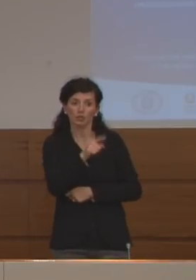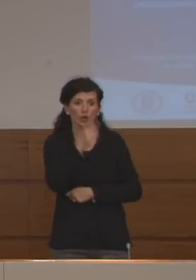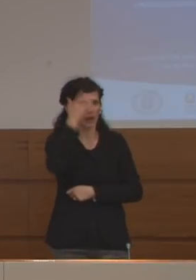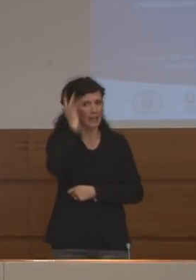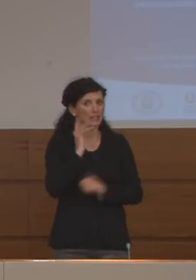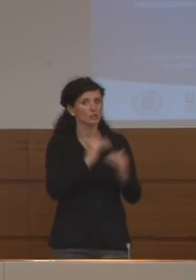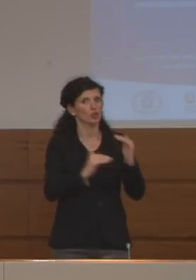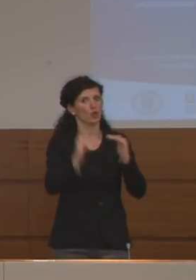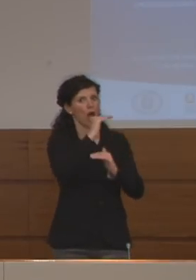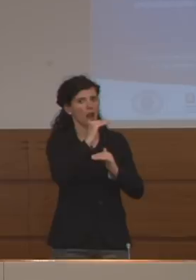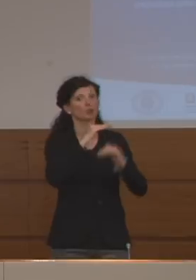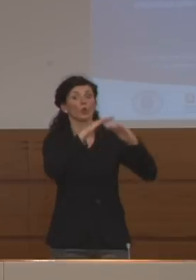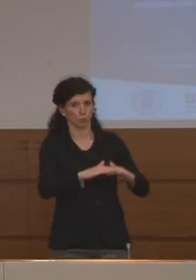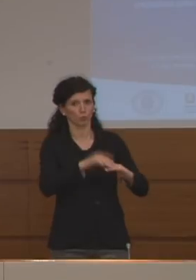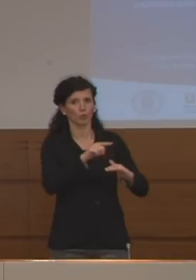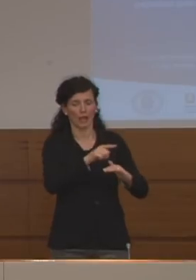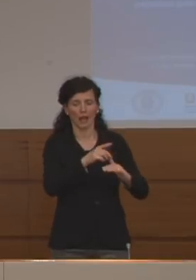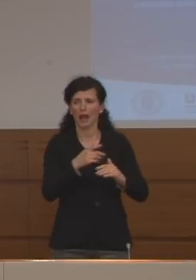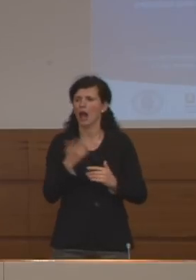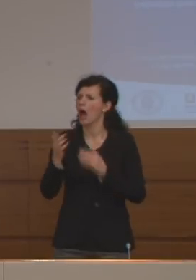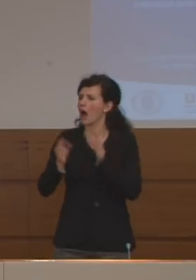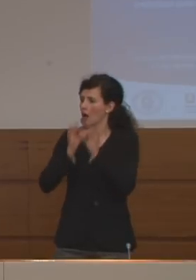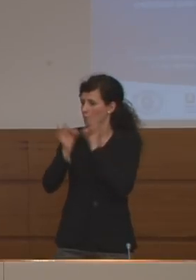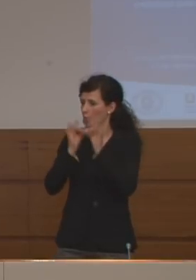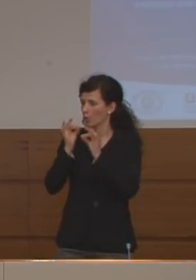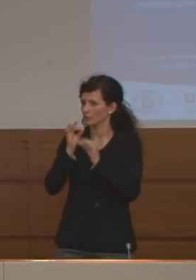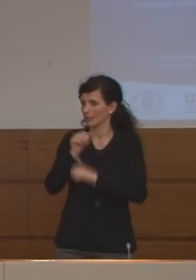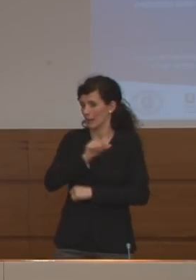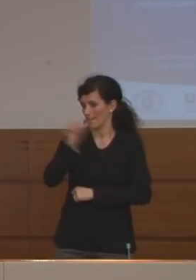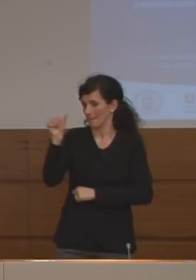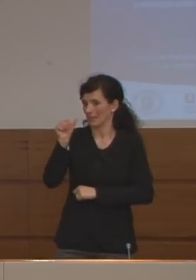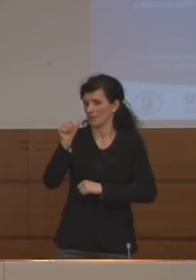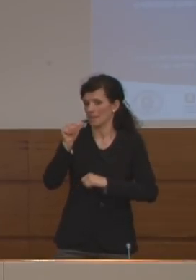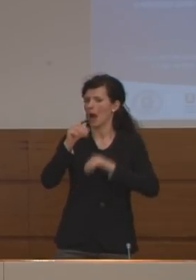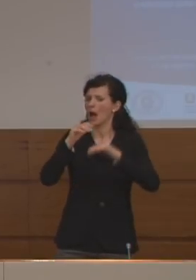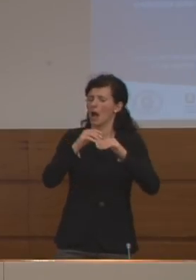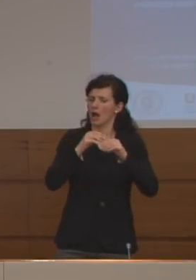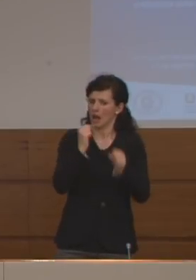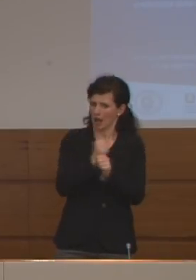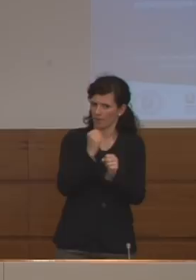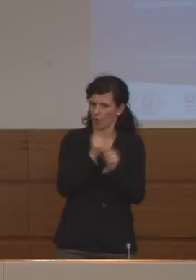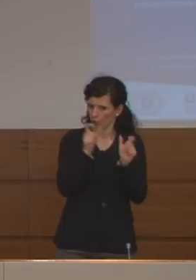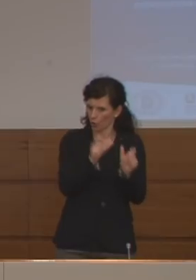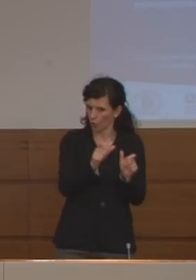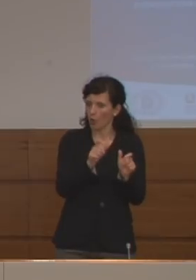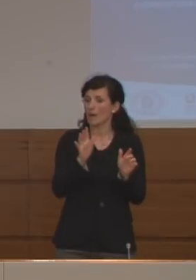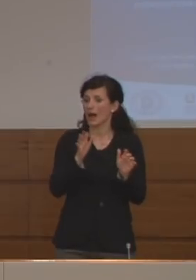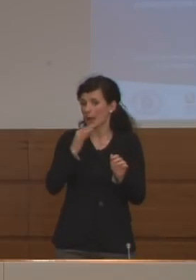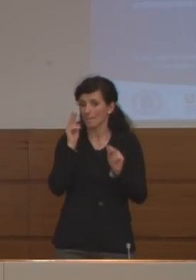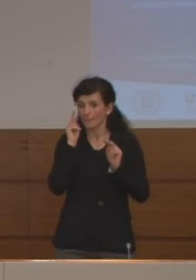Quindi prima le professioni però con una copertura a livello nazionele? Tendenzialmente direi di sì.